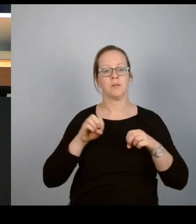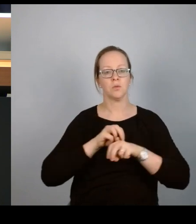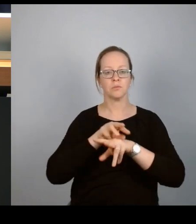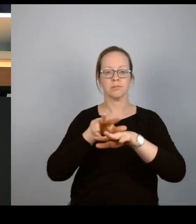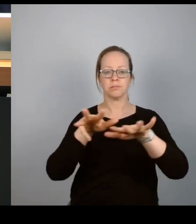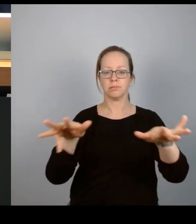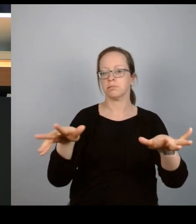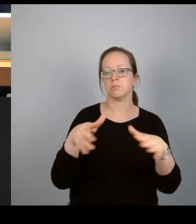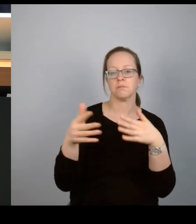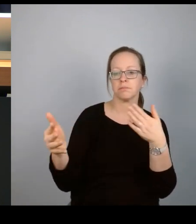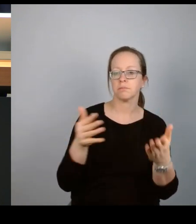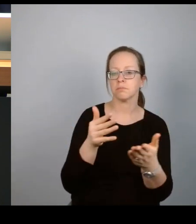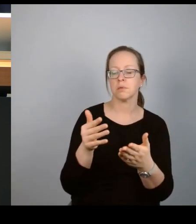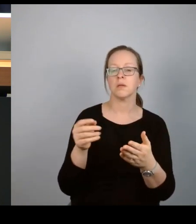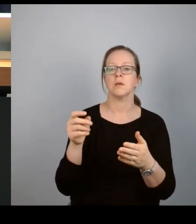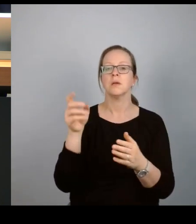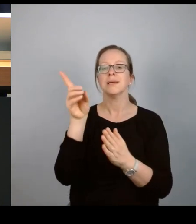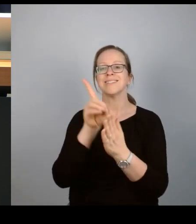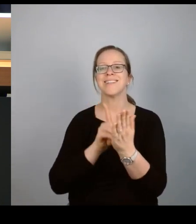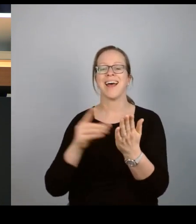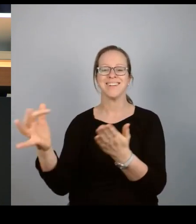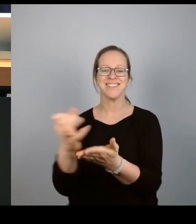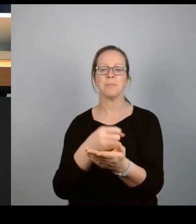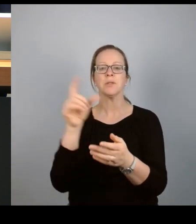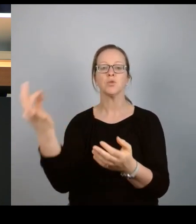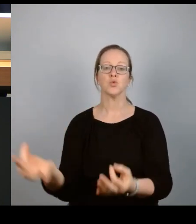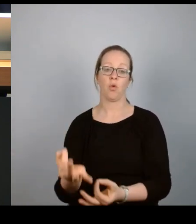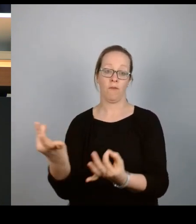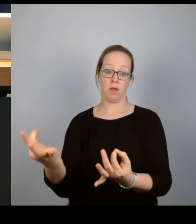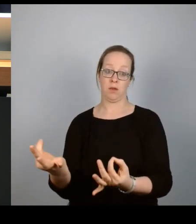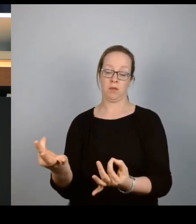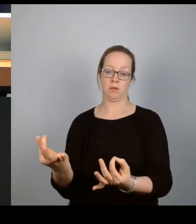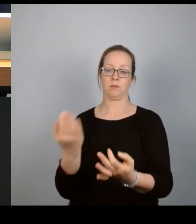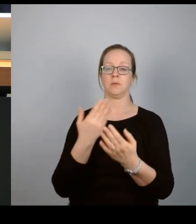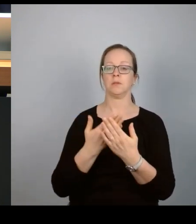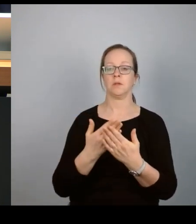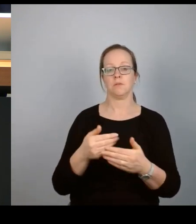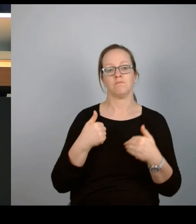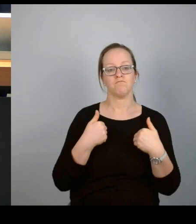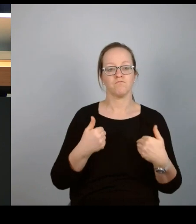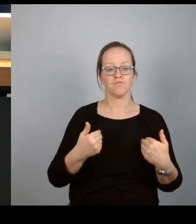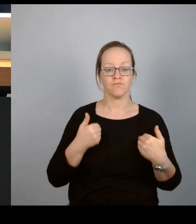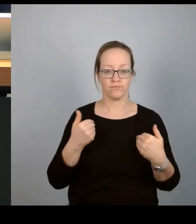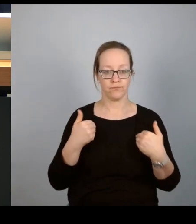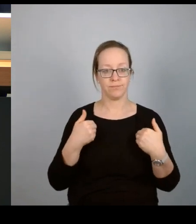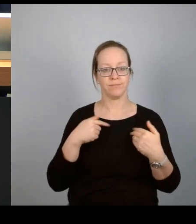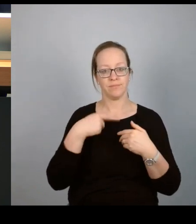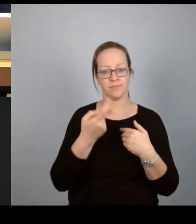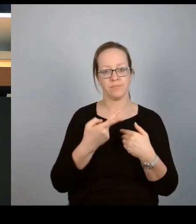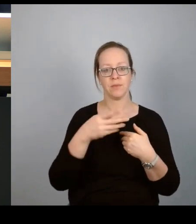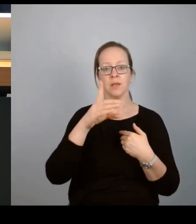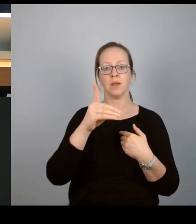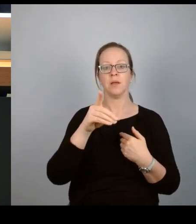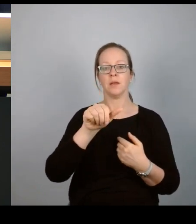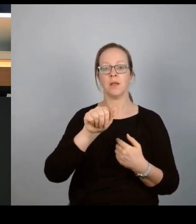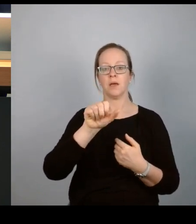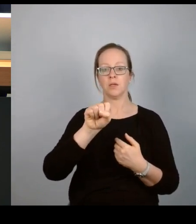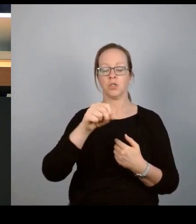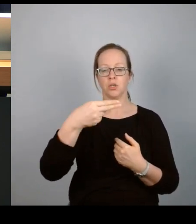sie nutzen kann. Und wir können beispielsweise mit Daten auch nutzen, um Prognosen aufzustellen, wie Kita und Schulplätze sich in den